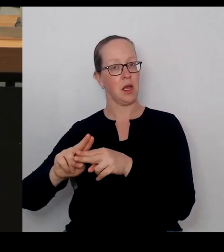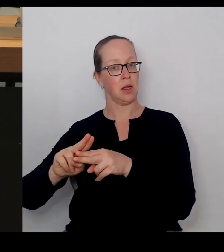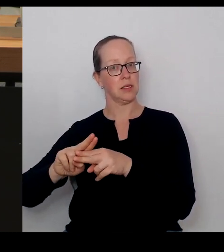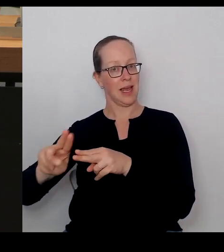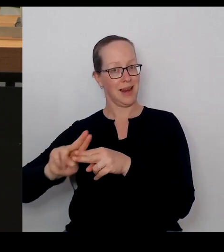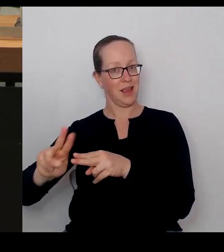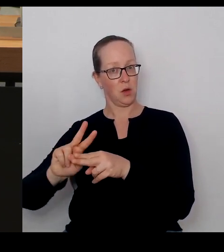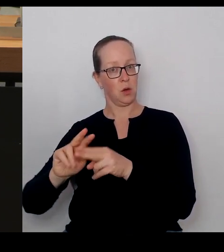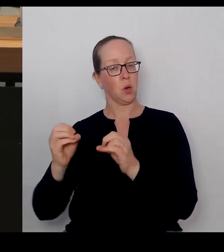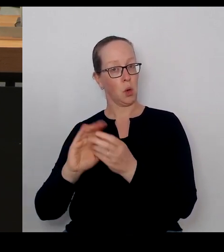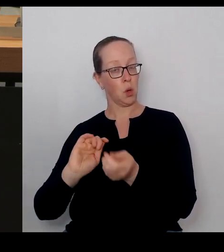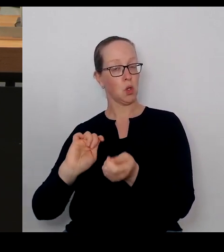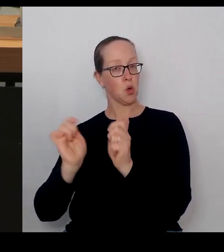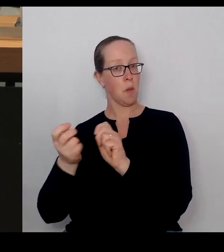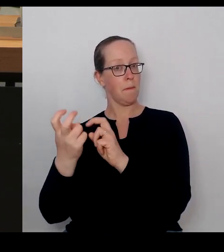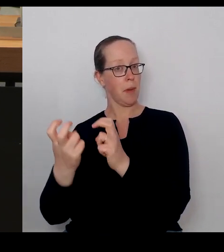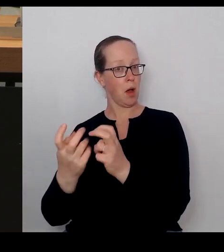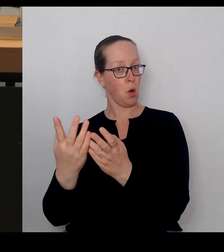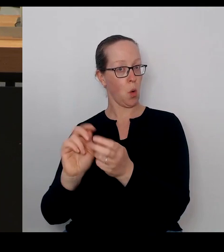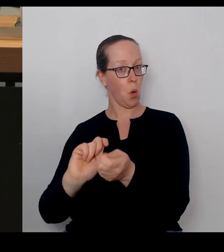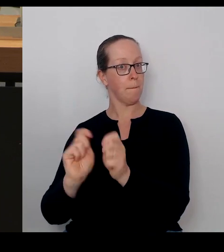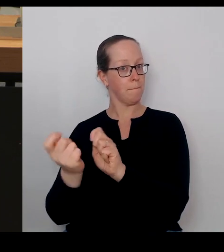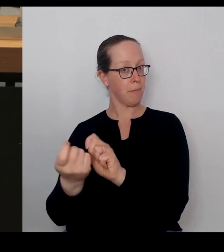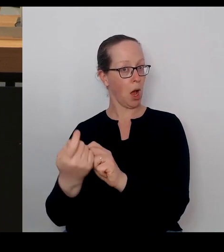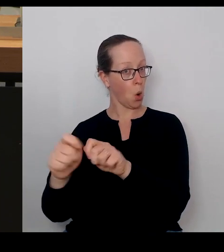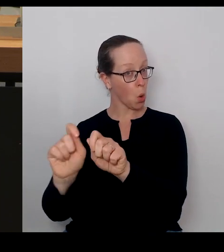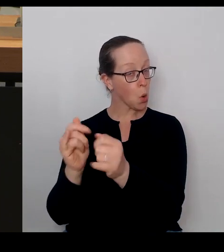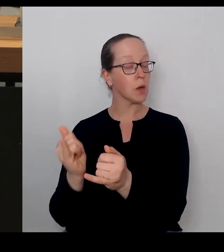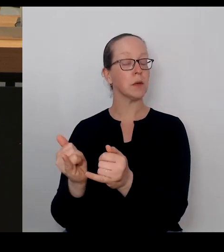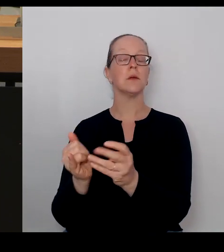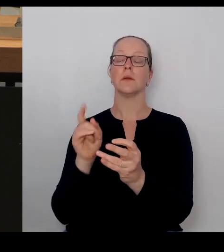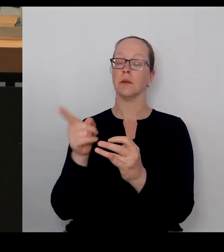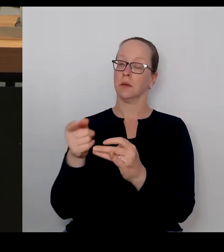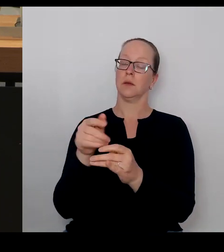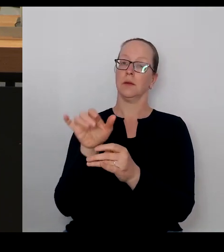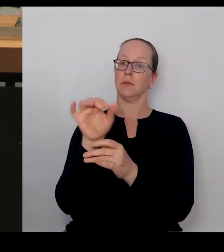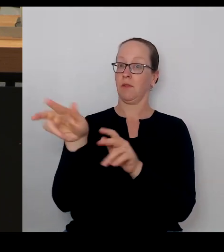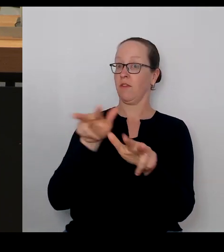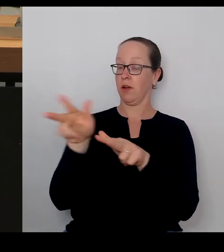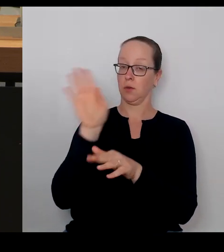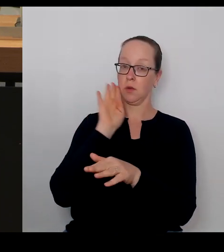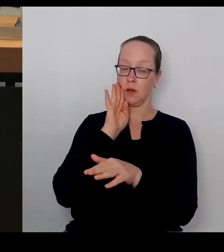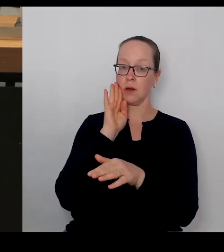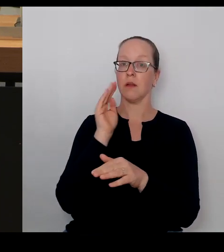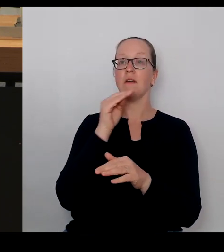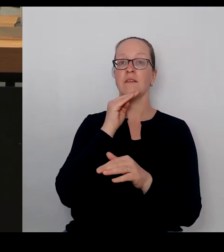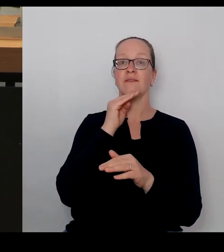die Wasserrahmenrichtlinie Linie an das Land Berlin stellt, also sprich auch bei der Sanierung von Wuhle, Erbe usw.